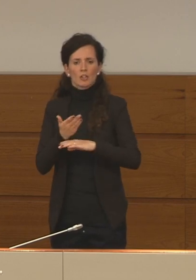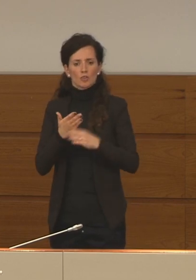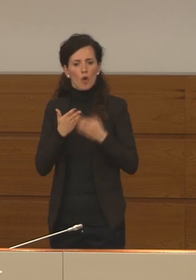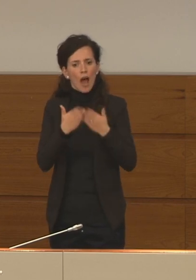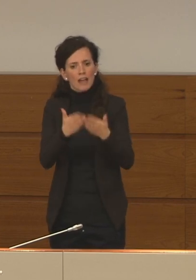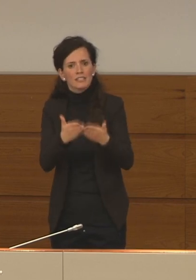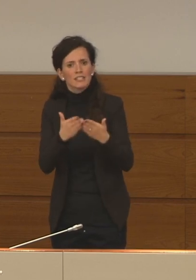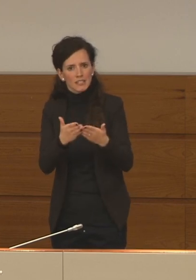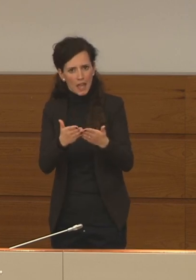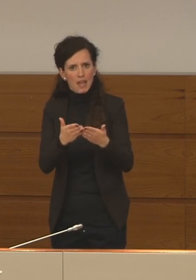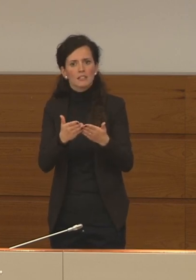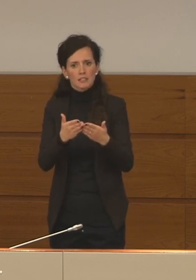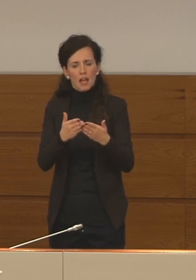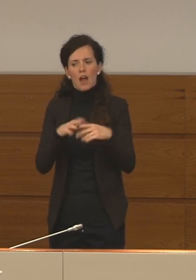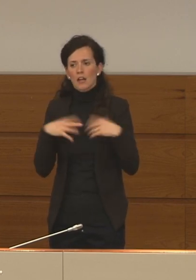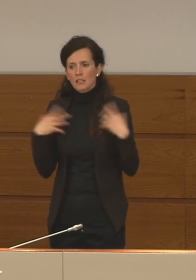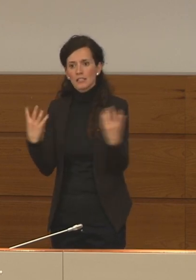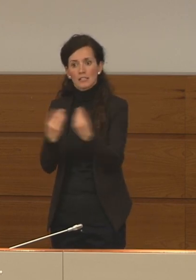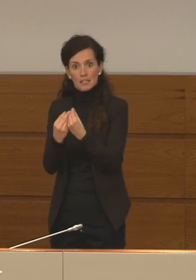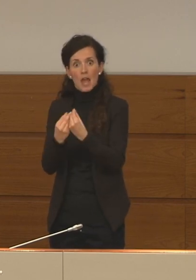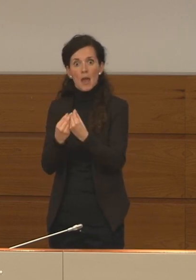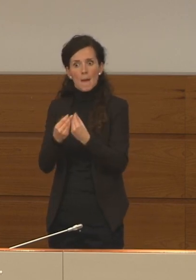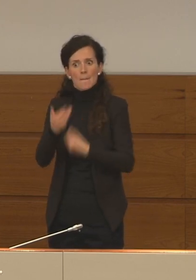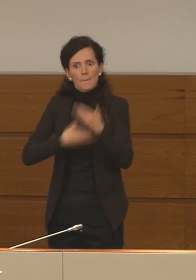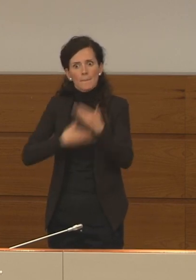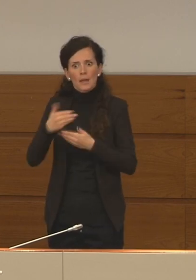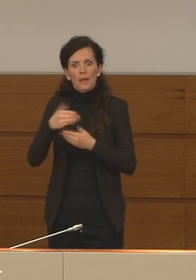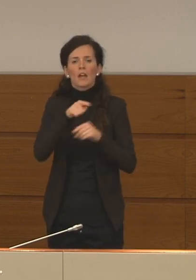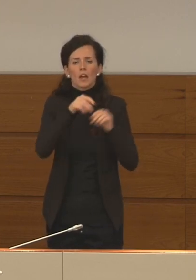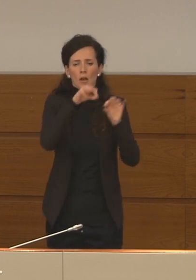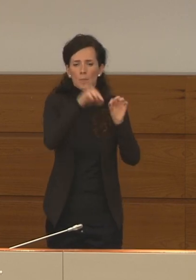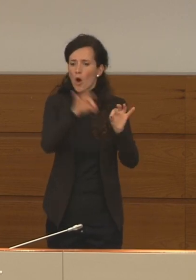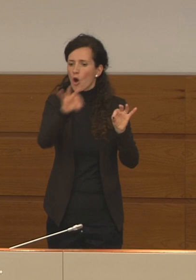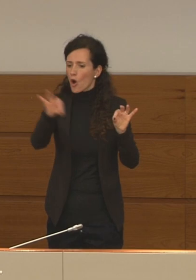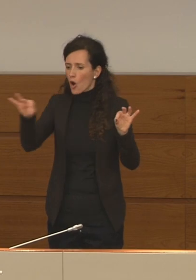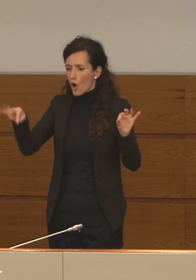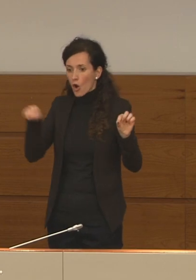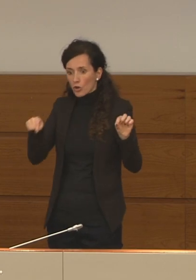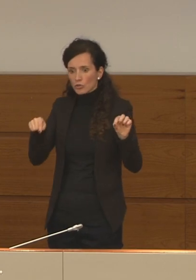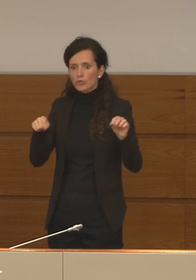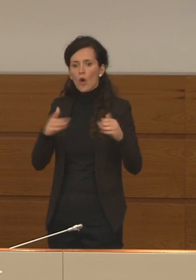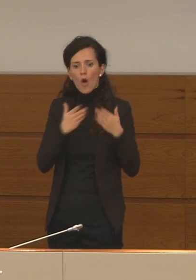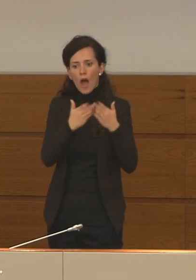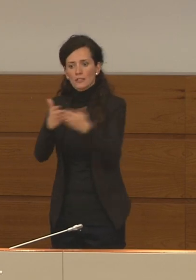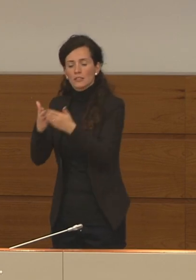ma anche per un supporto in tutte le zone attorno per fare in modo che la che la circolazione venga rallentata.